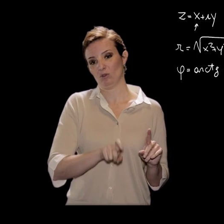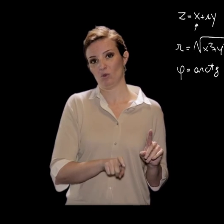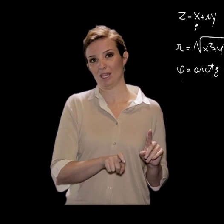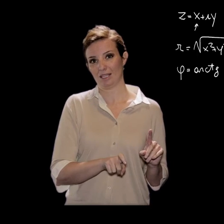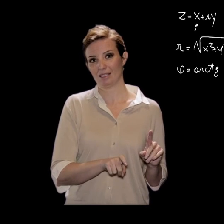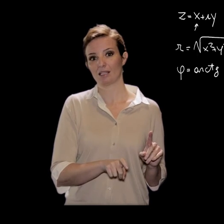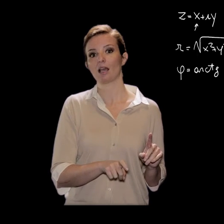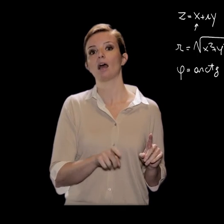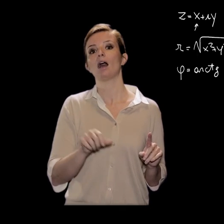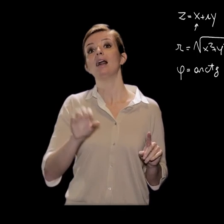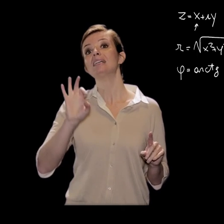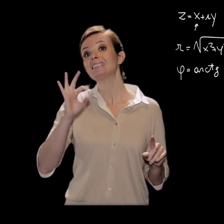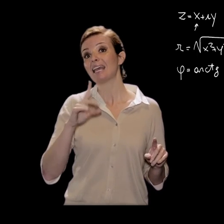se x è maggiore di 0,